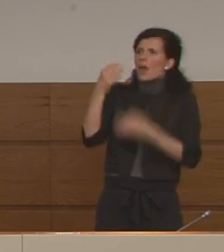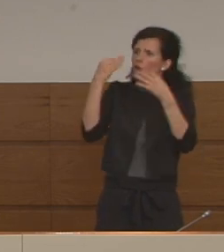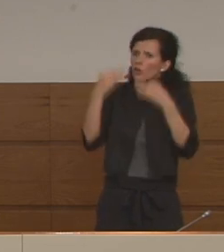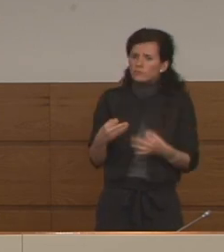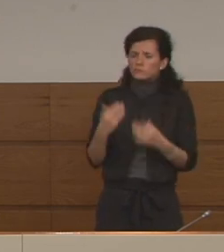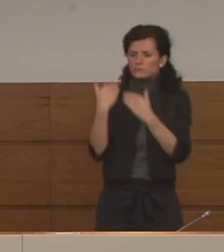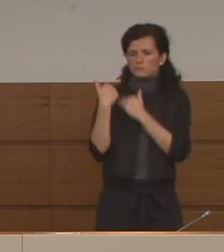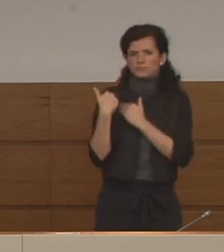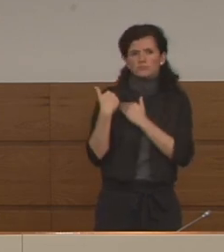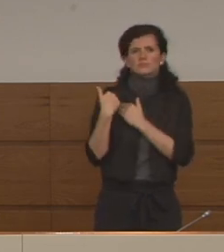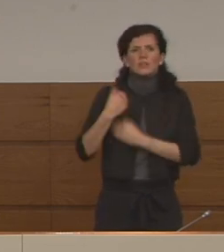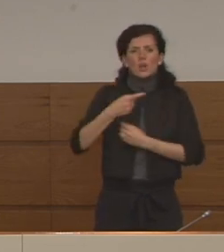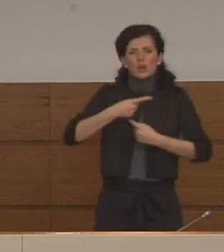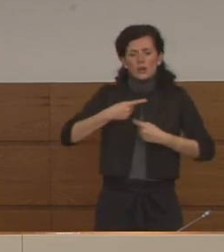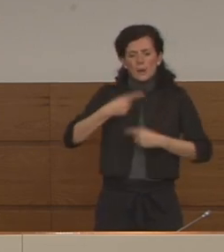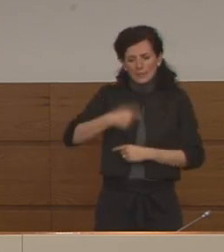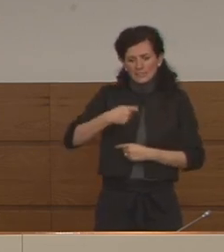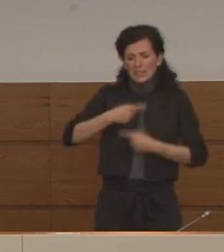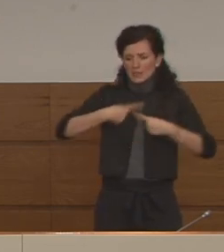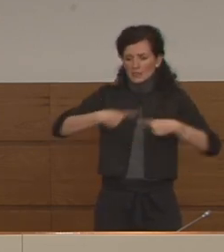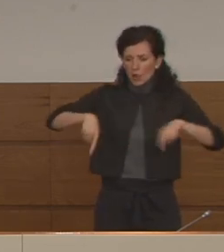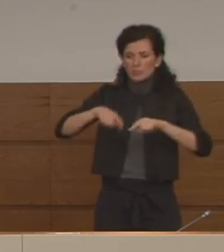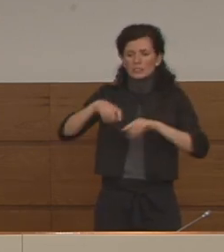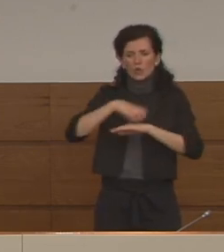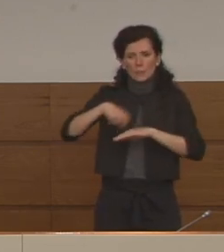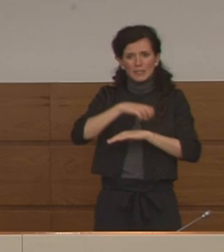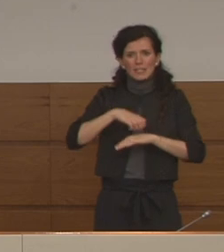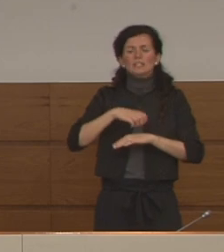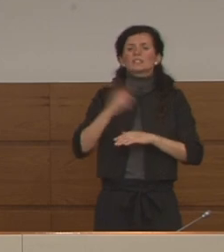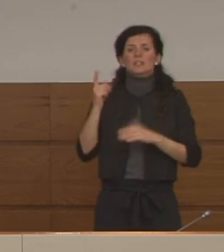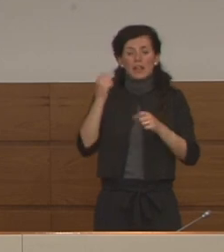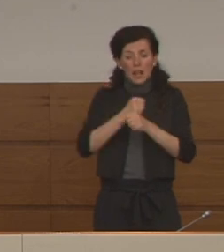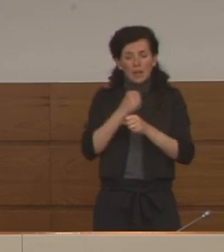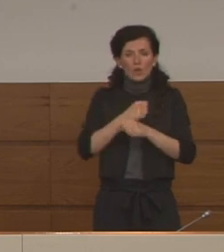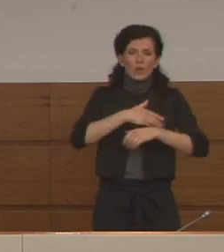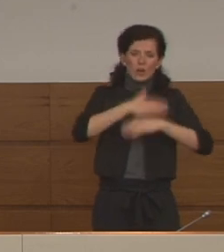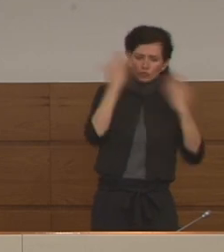Presidente del Consiglio dei Ministri che lavora notte e giorno su questo tema a